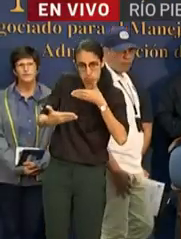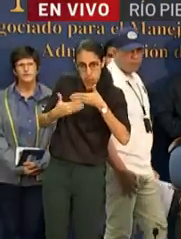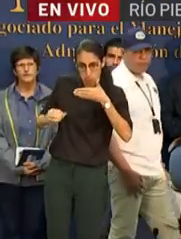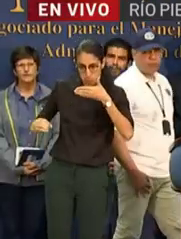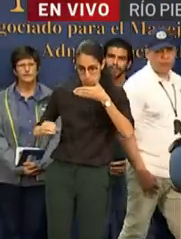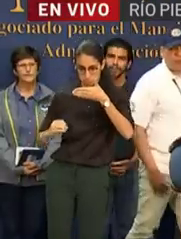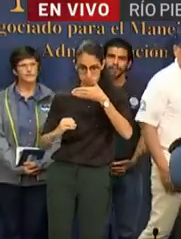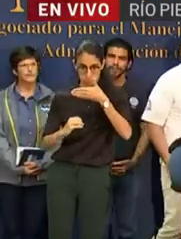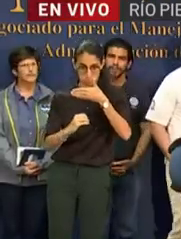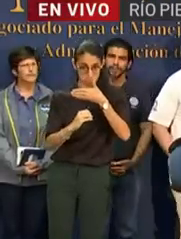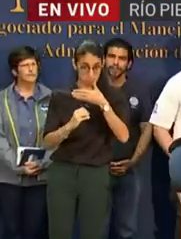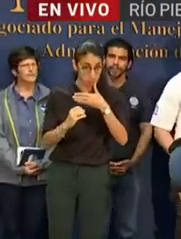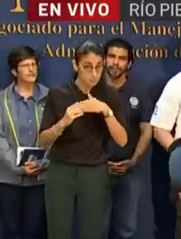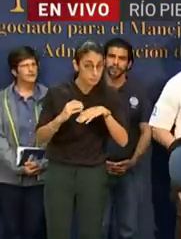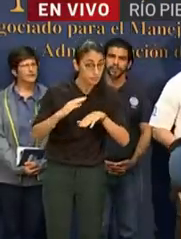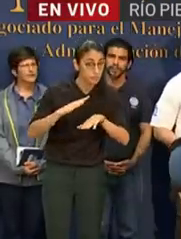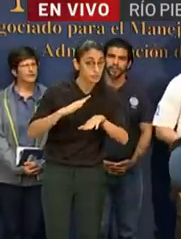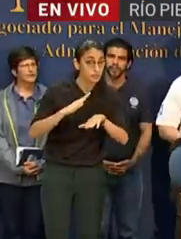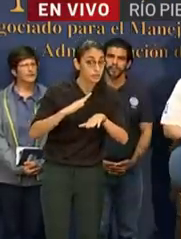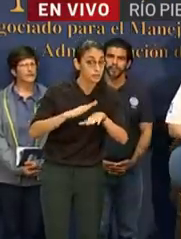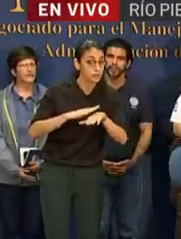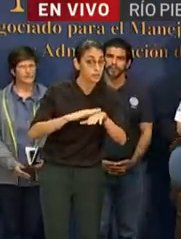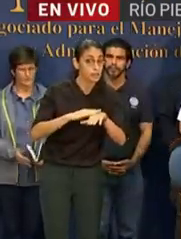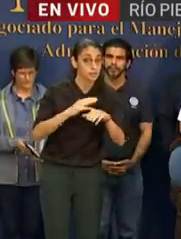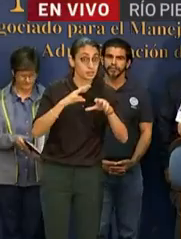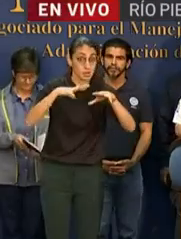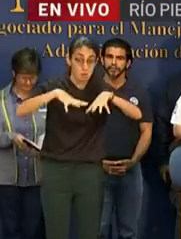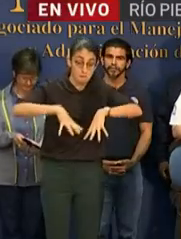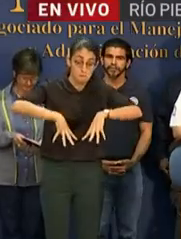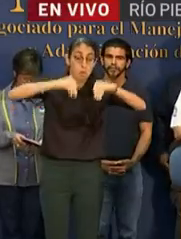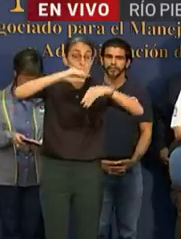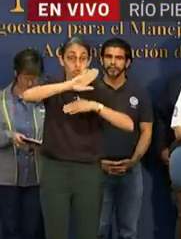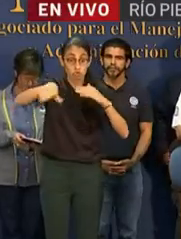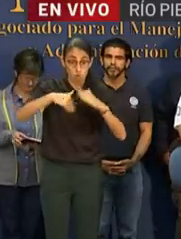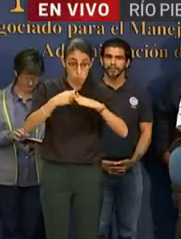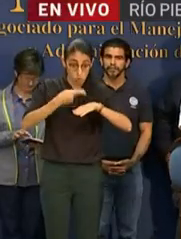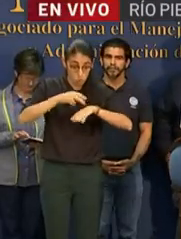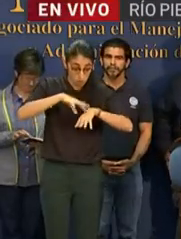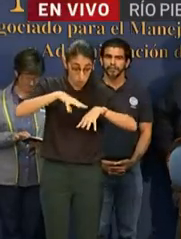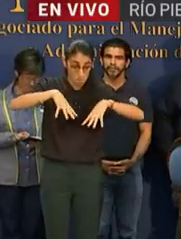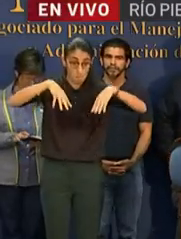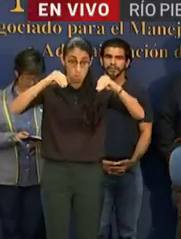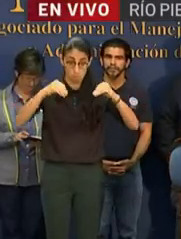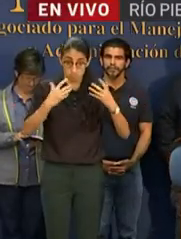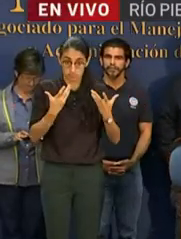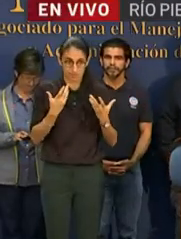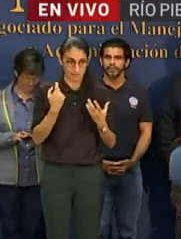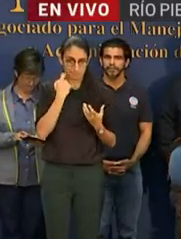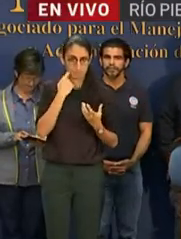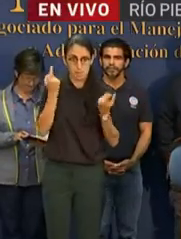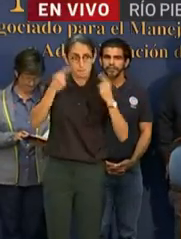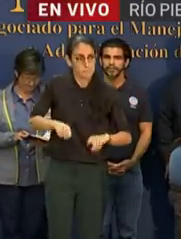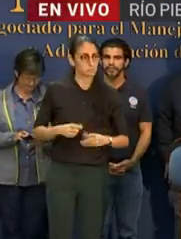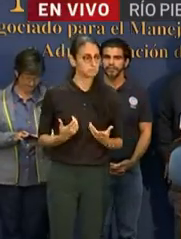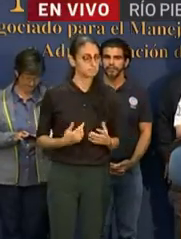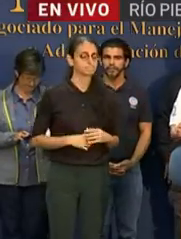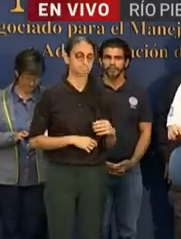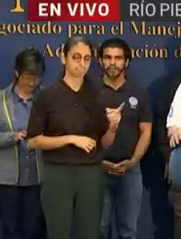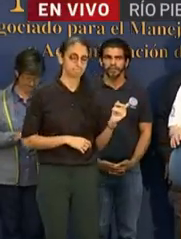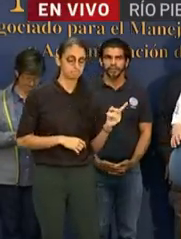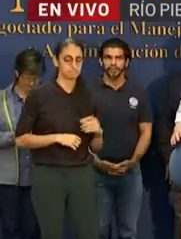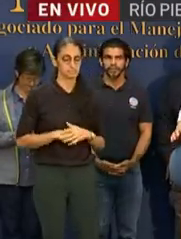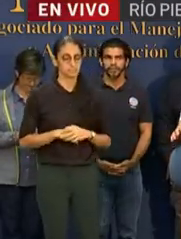OCURRIÓ CON LA FRAGILIDAD